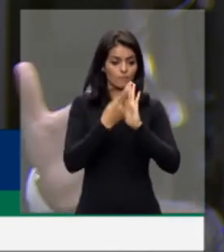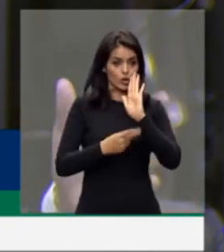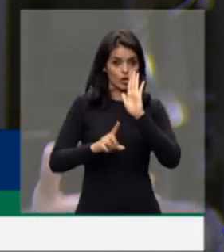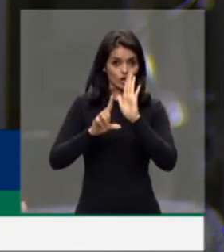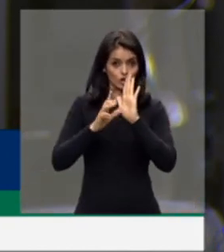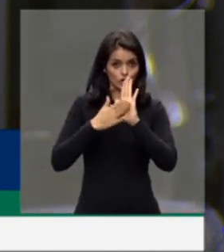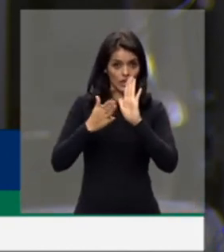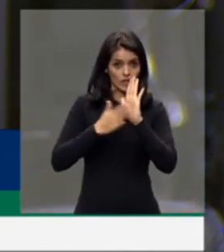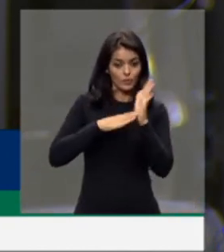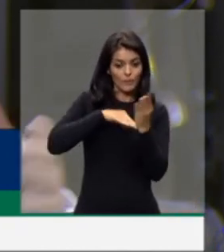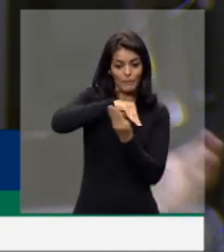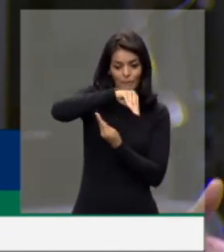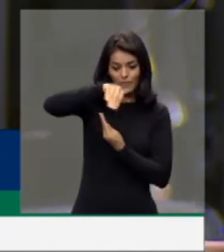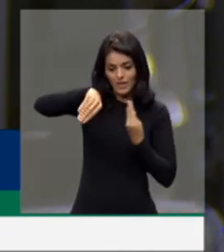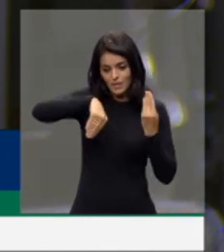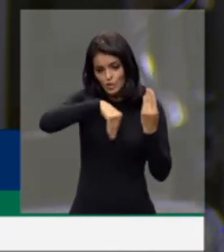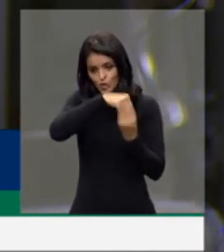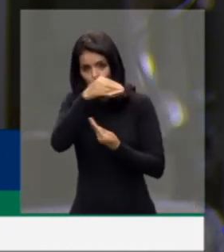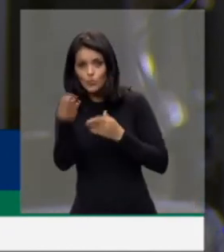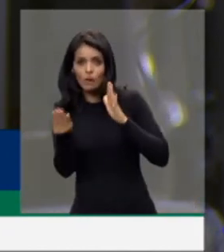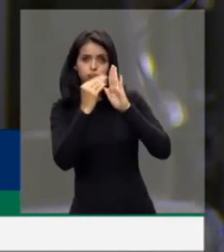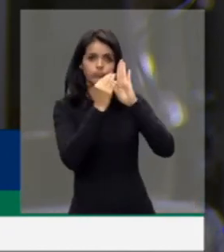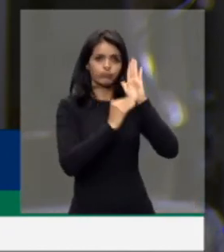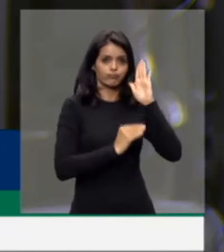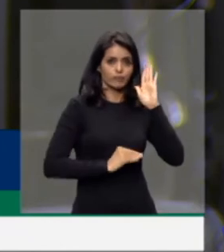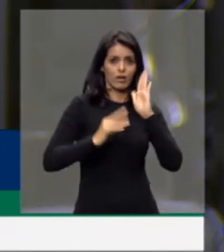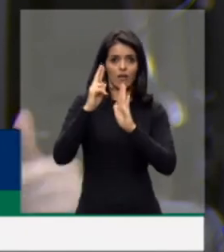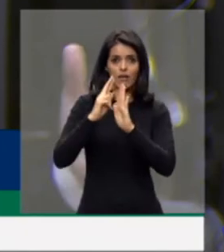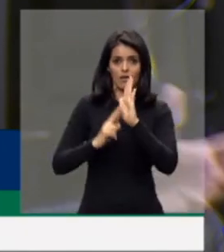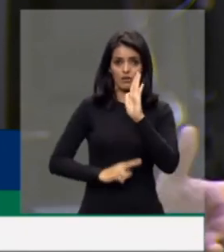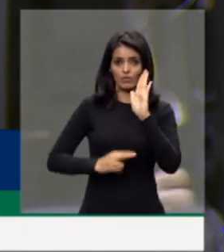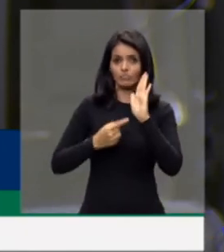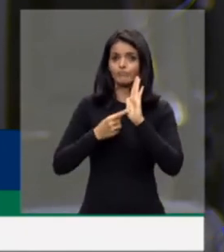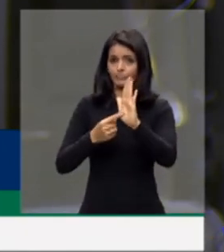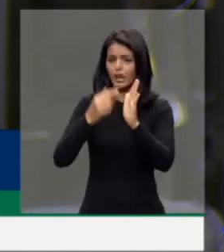OPOSIÇÃO, AFINAL DE CONTRA SOMOS CONTRA RESERVA DE MERCADO, E VEMOS QUE ESTE PROJETO É UM MISTO DE TODAS